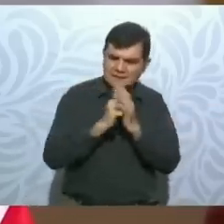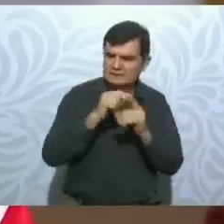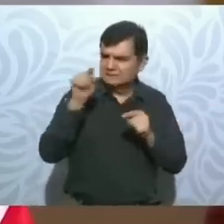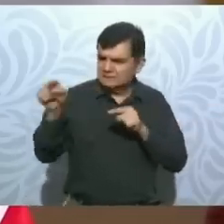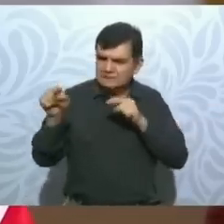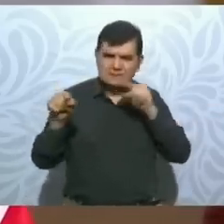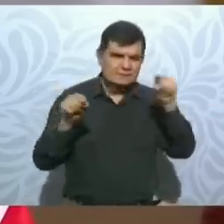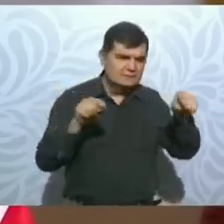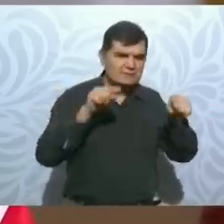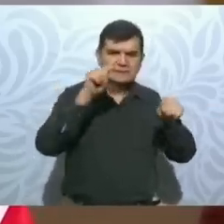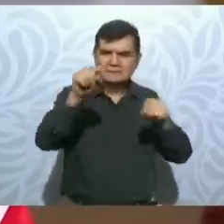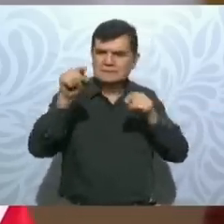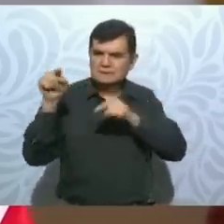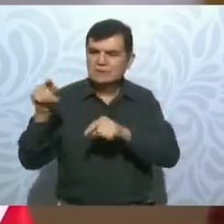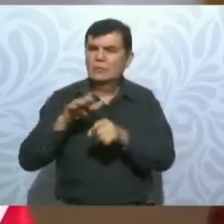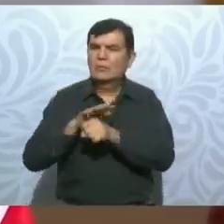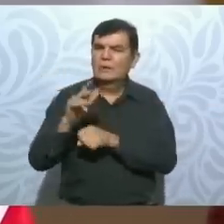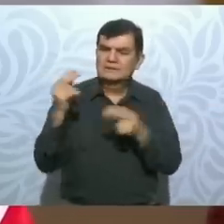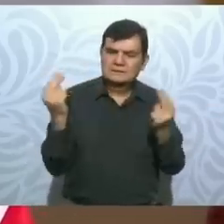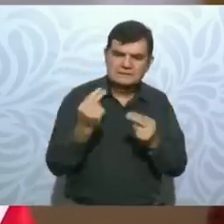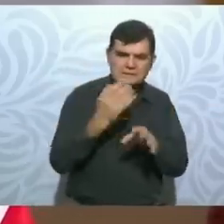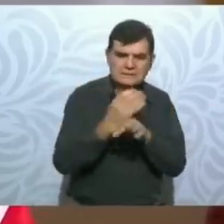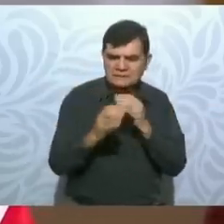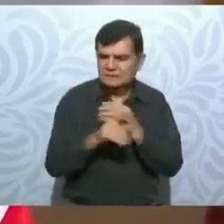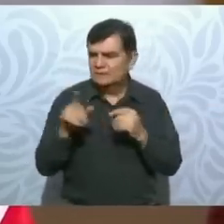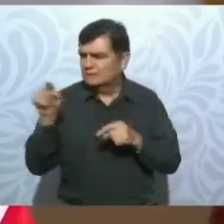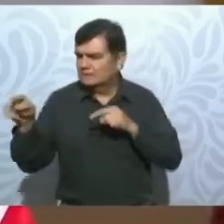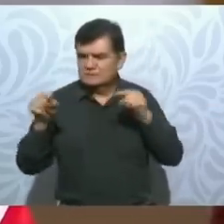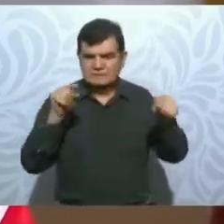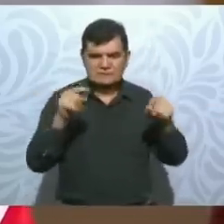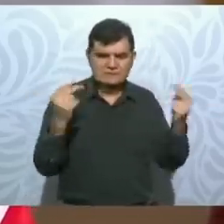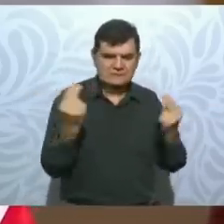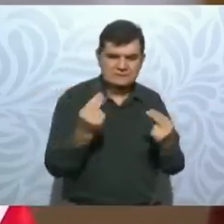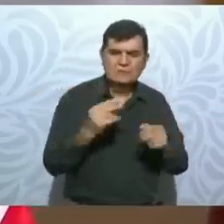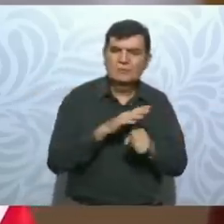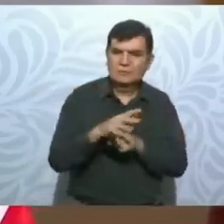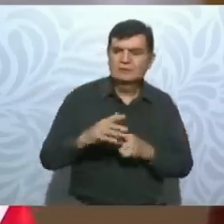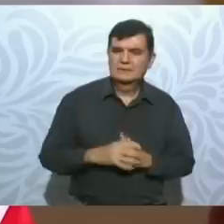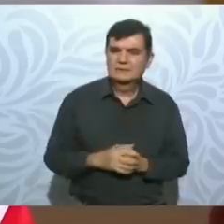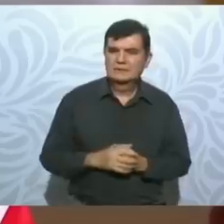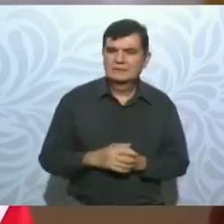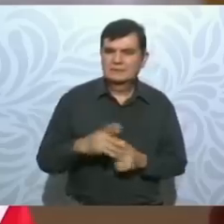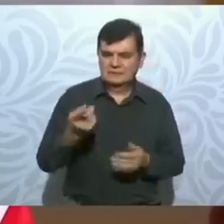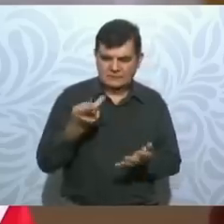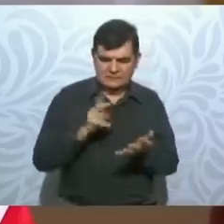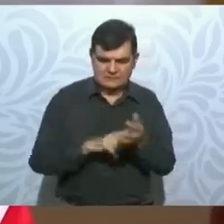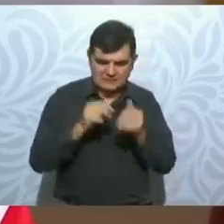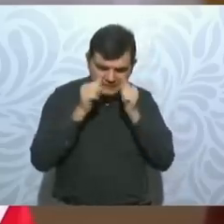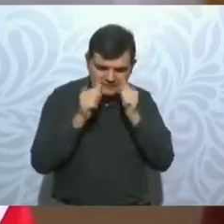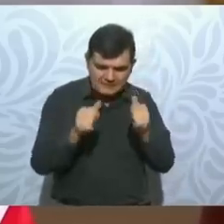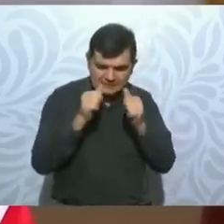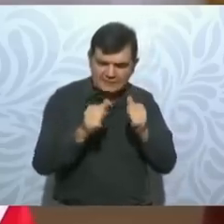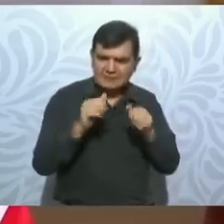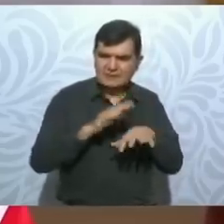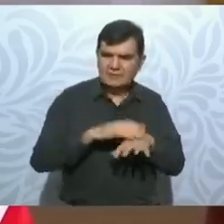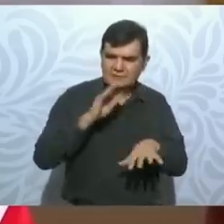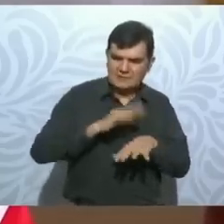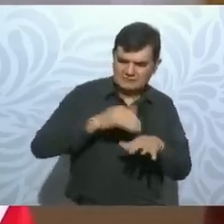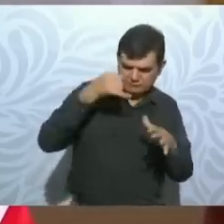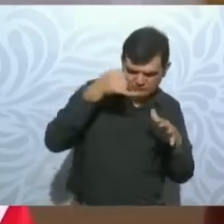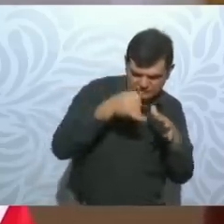conocer Cuáles son las necesidades de la población y atender las necesidades más profundas si en una